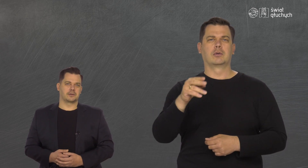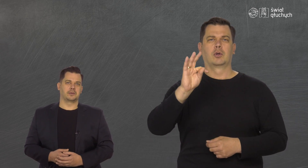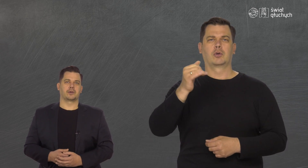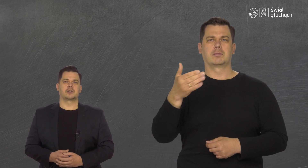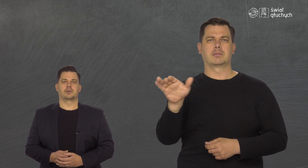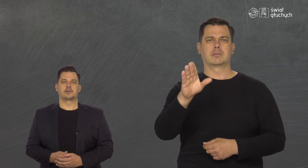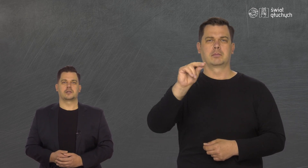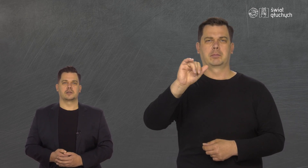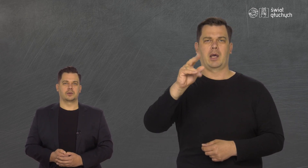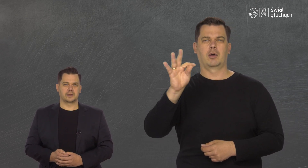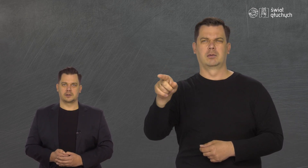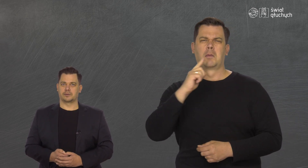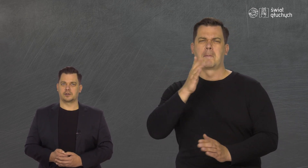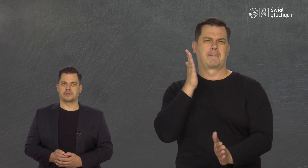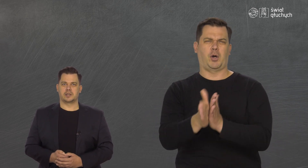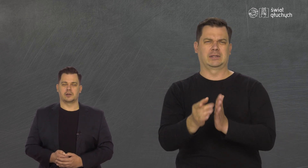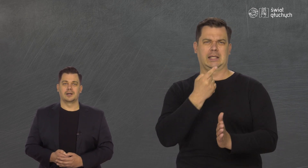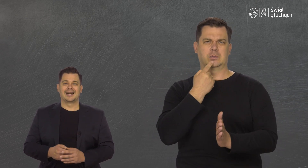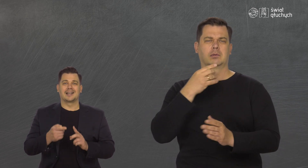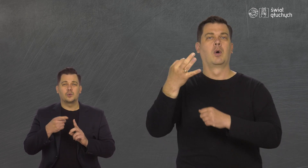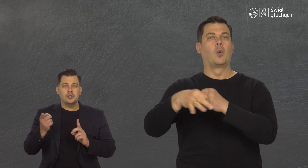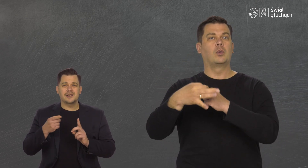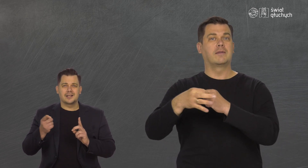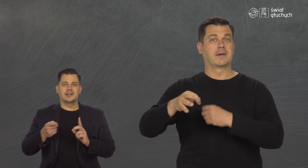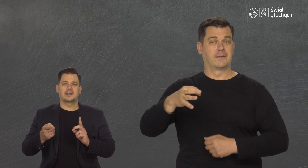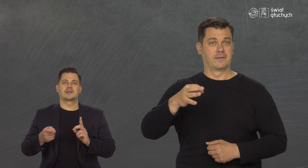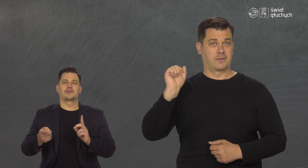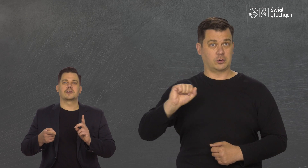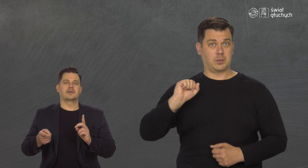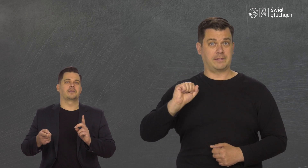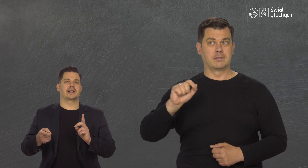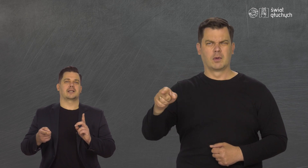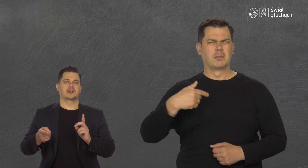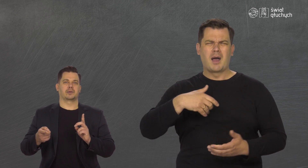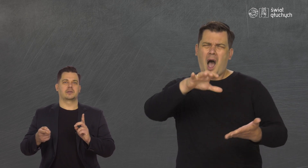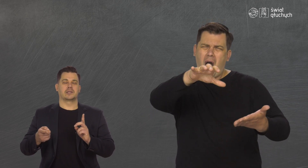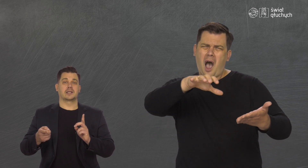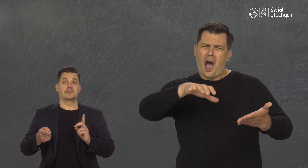z Pracowni Prostej Polszczyzny Uniwersytetu Wrocławskiego, najdłuższe zdania, jakie zauważono przy pracach nad prostym językiem,